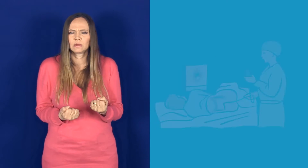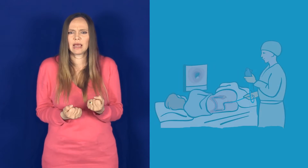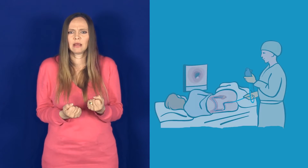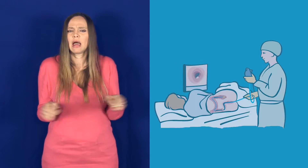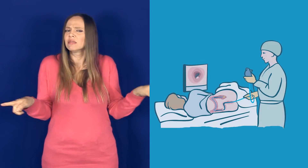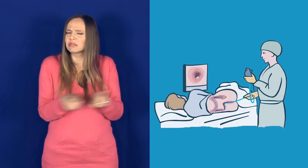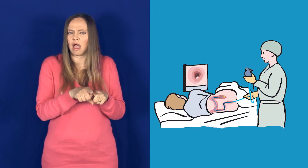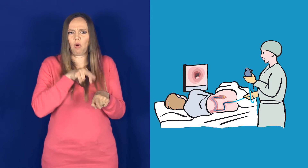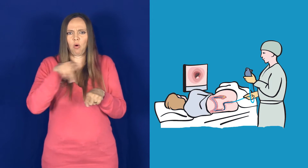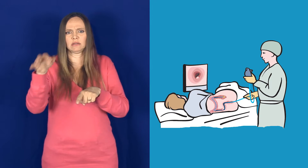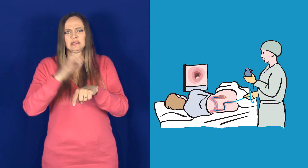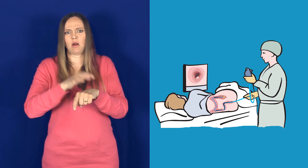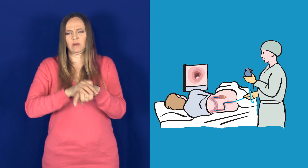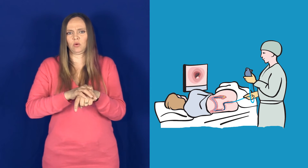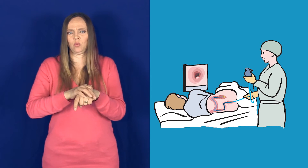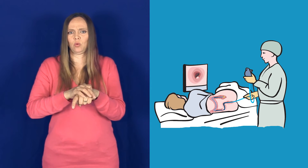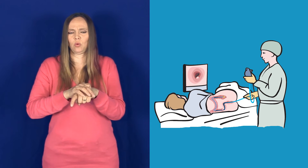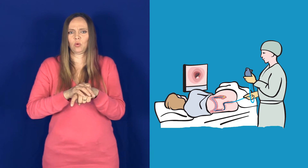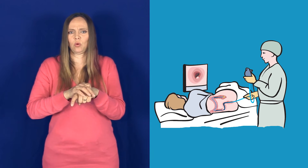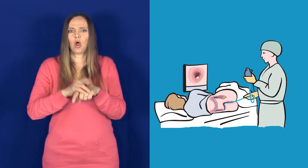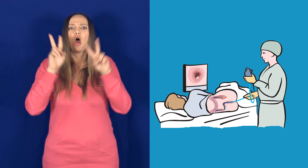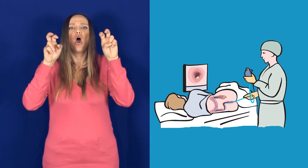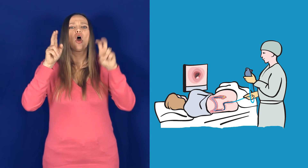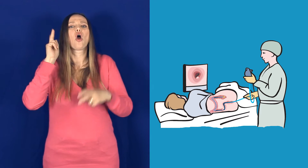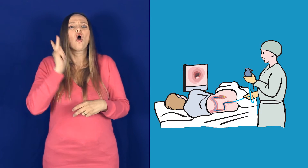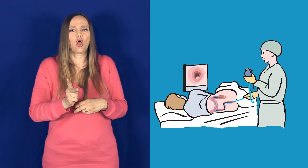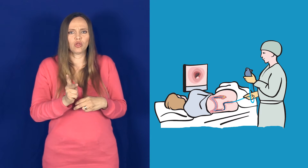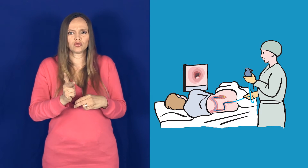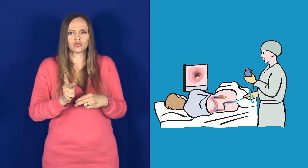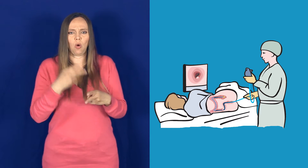Kolonoskopijo izvajajo v bolnišnicah in ambulantah.